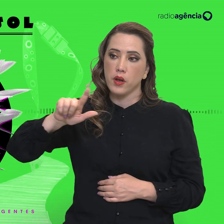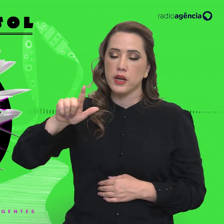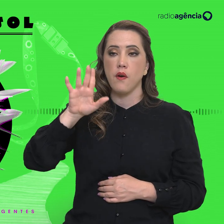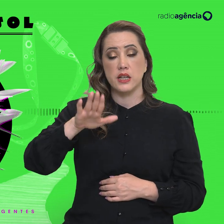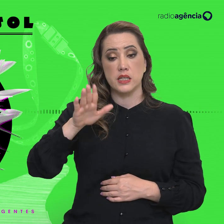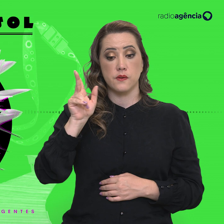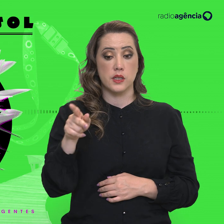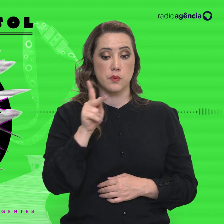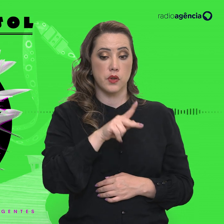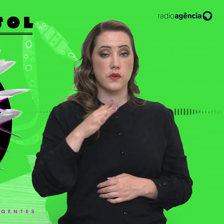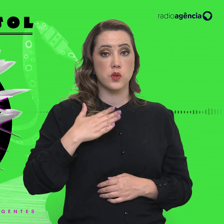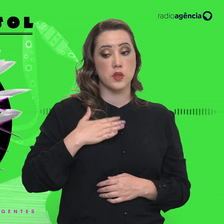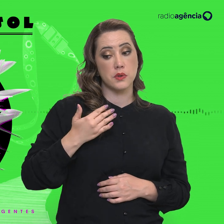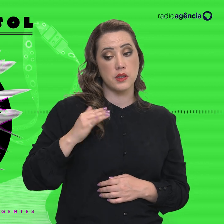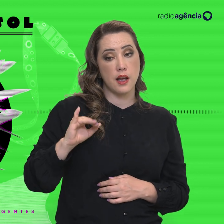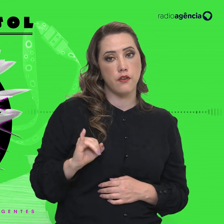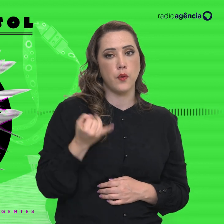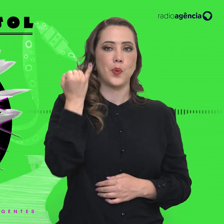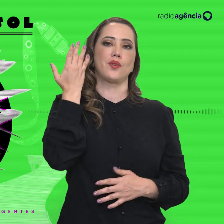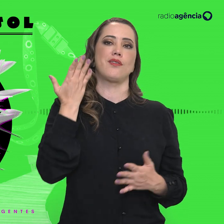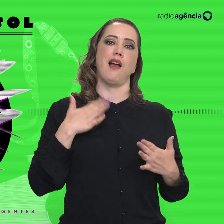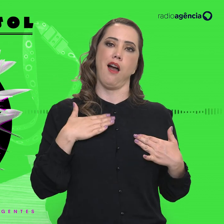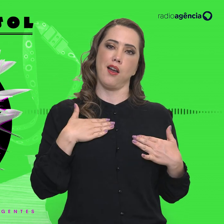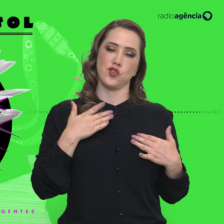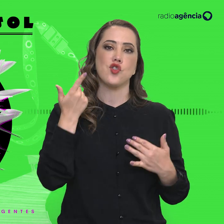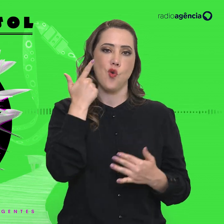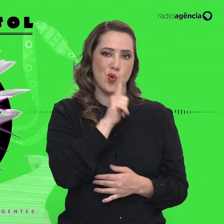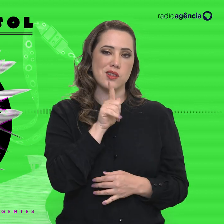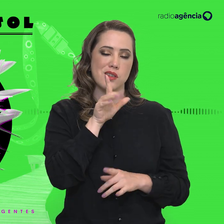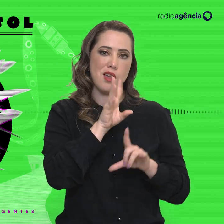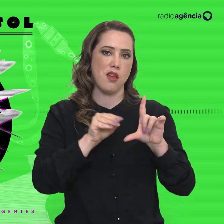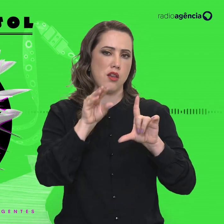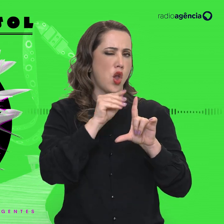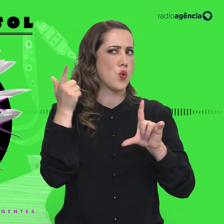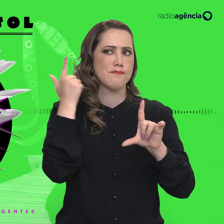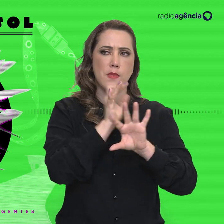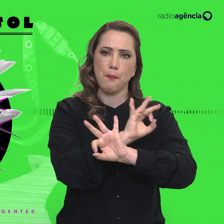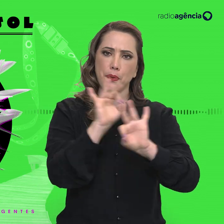a oportunidade e, graças a Deus, nas provas orais, eu tirava de letra. [mudando o canal da tv] 🎶